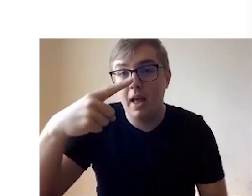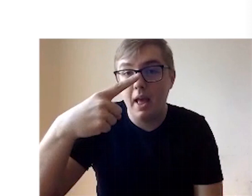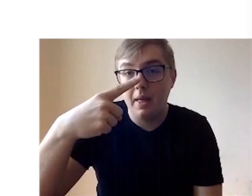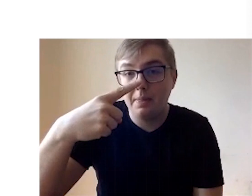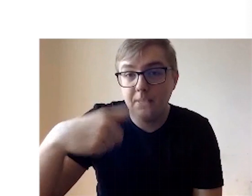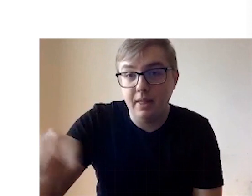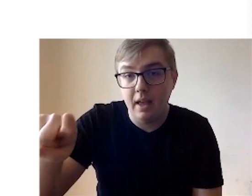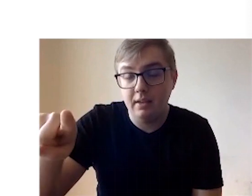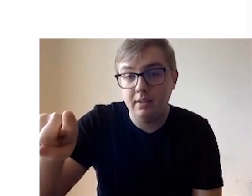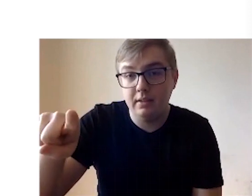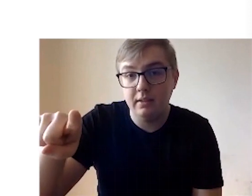"D" migamy od siebie.